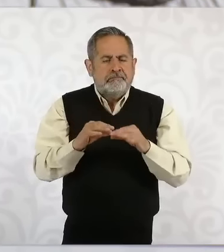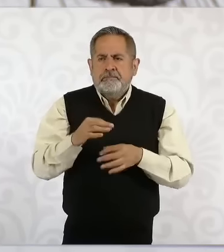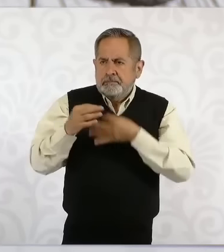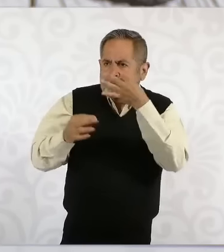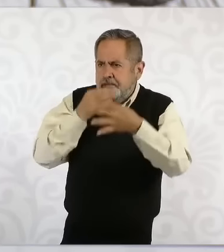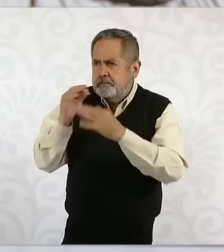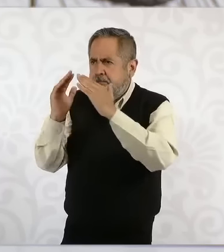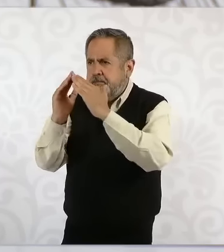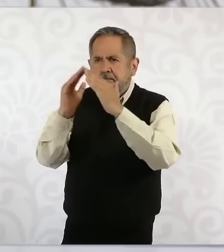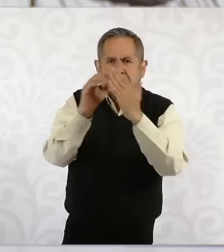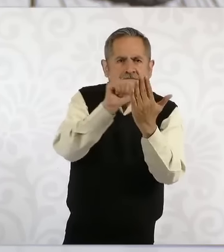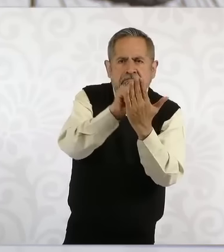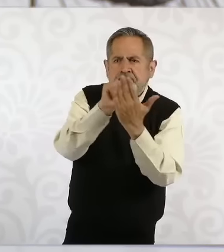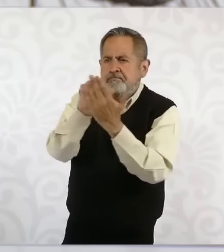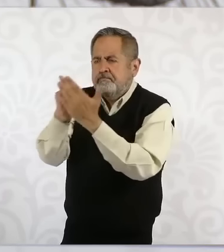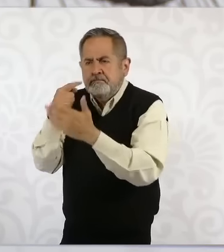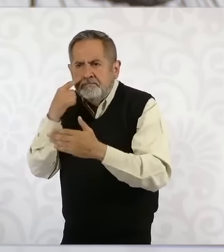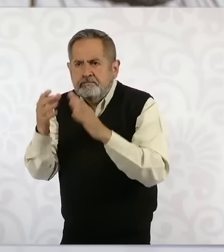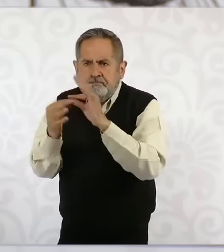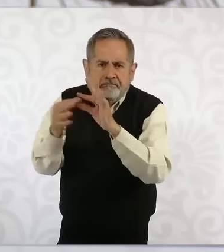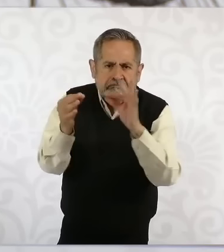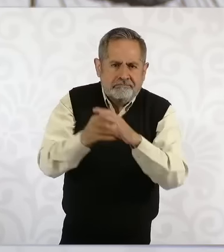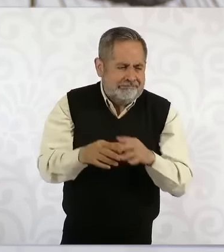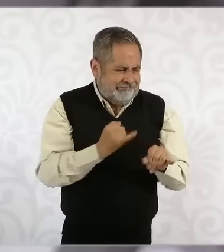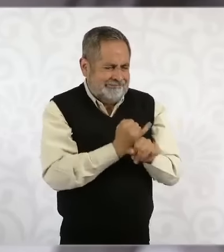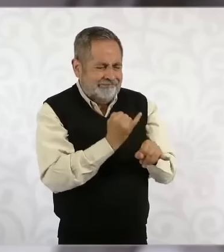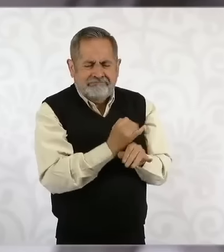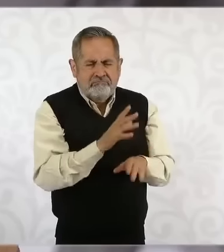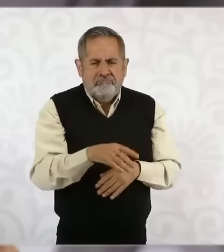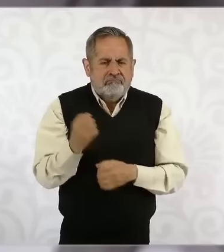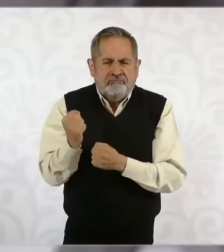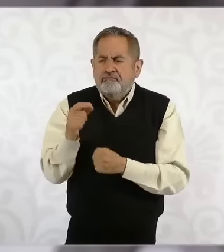porque no hay nada más poderoso incluso frente a las redes sociales que el frente a frente.